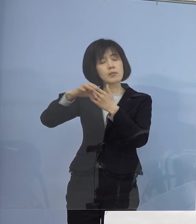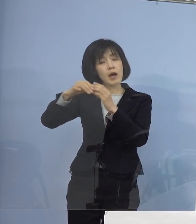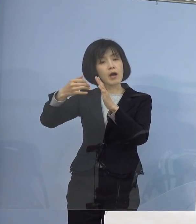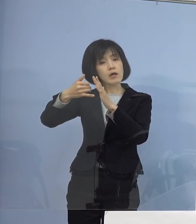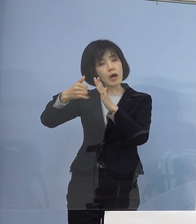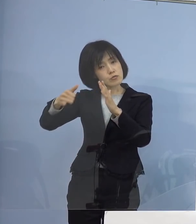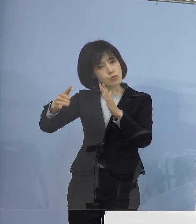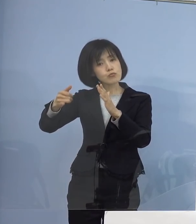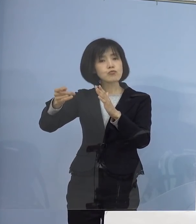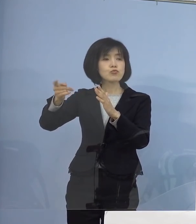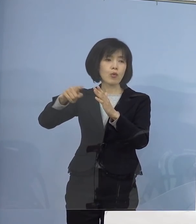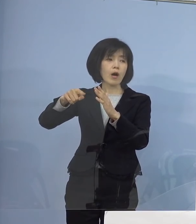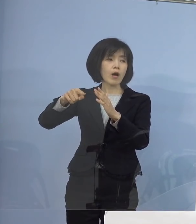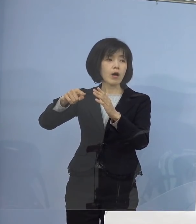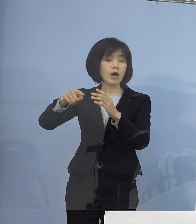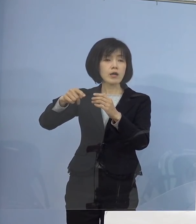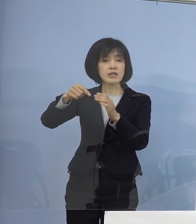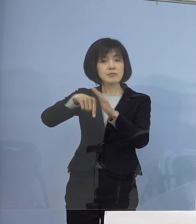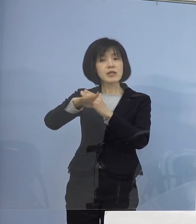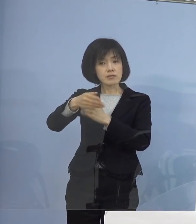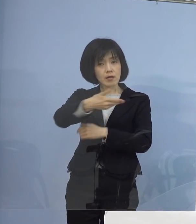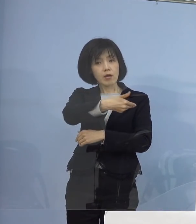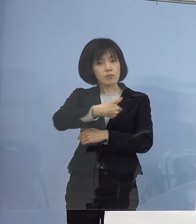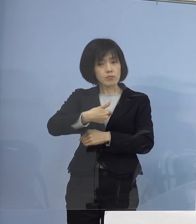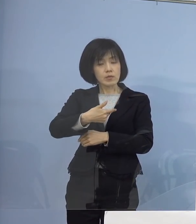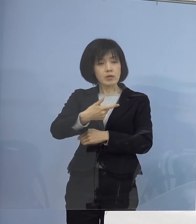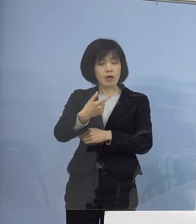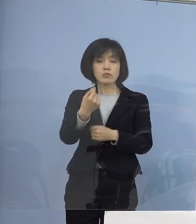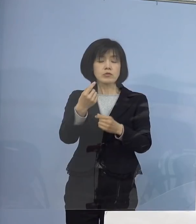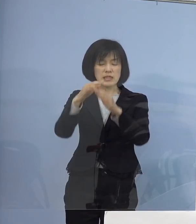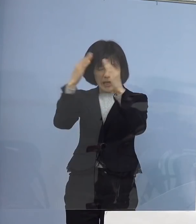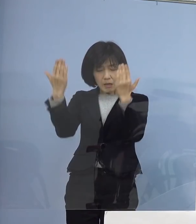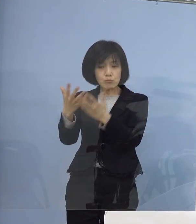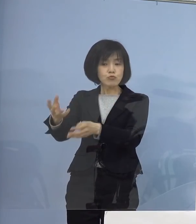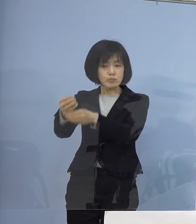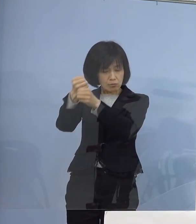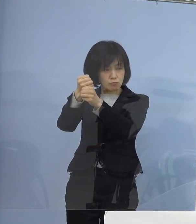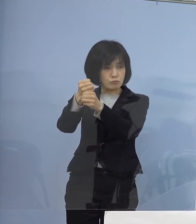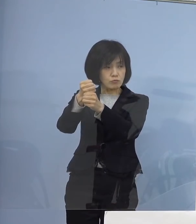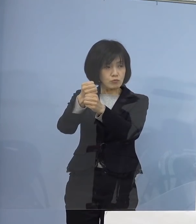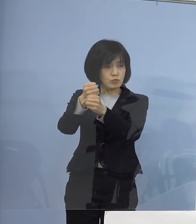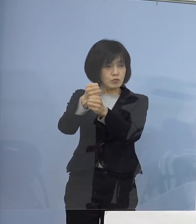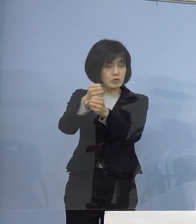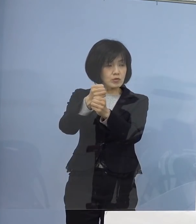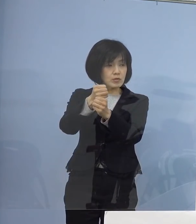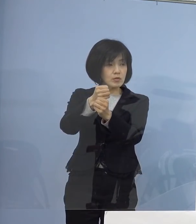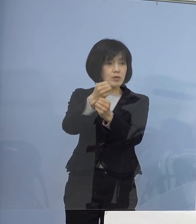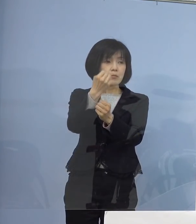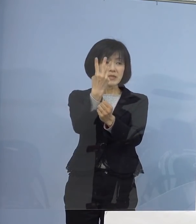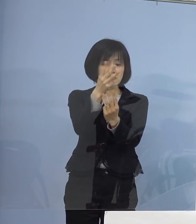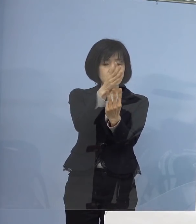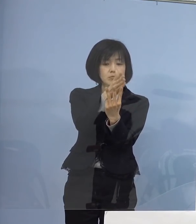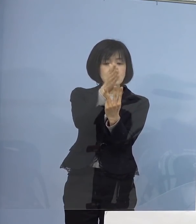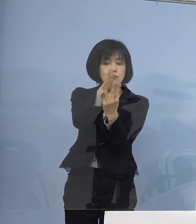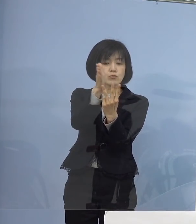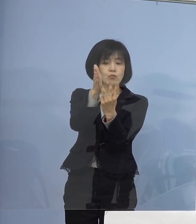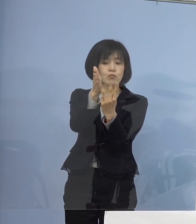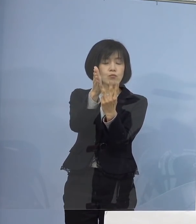（知事） 全部含めてですね だからもう3つのカテゴリーに分けたと思って下さい